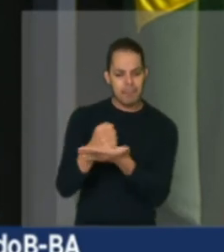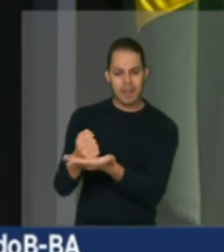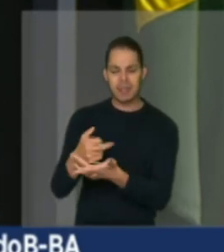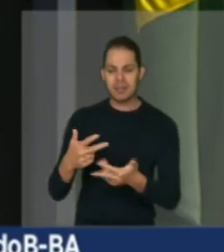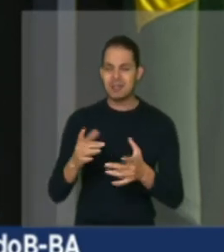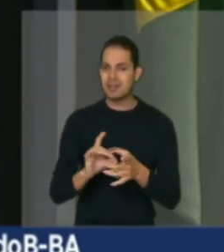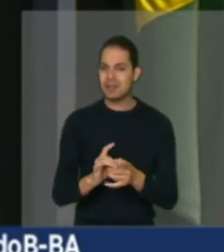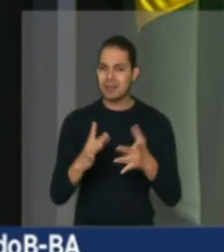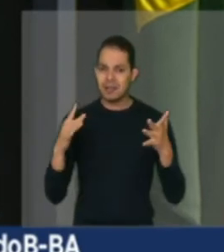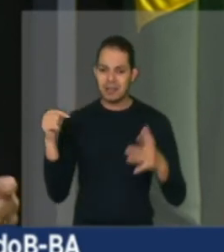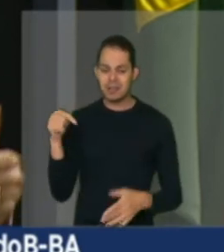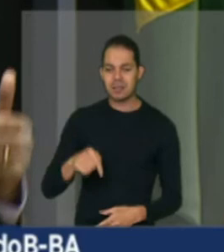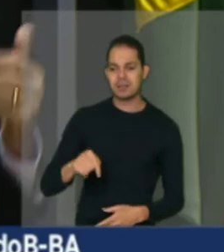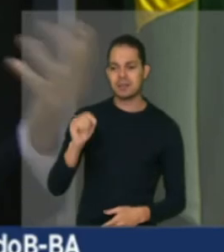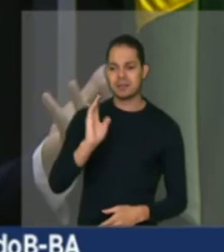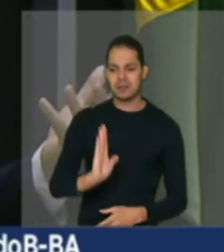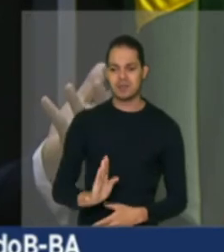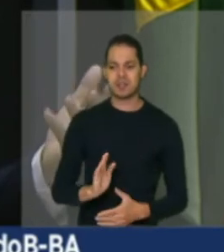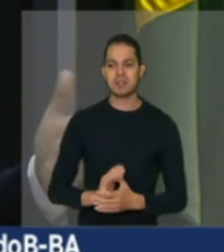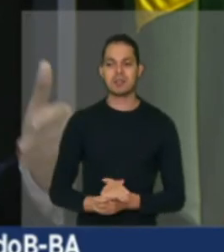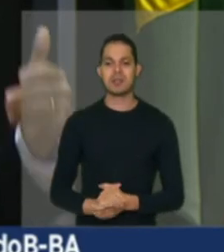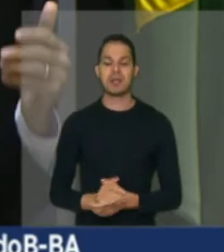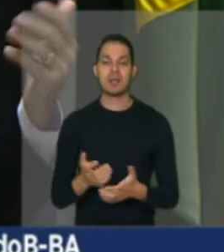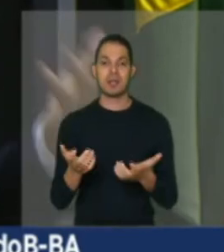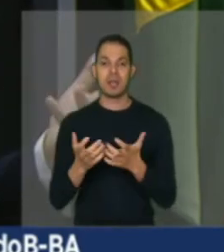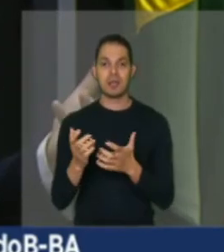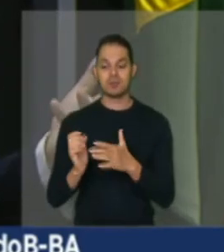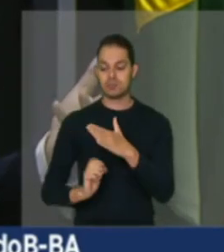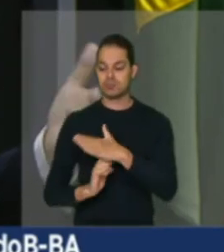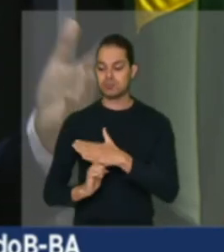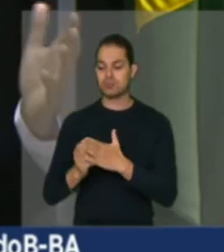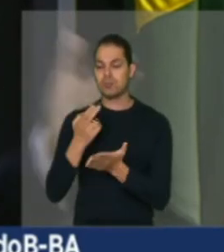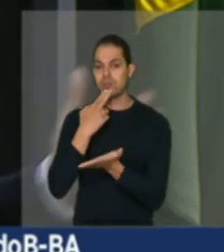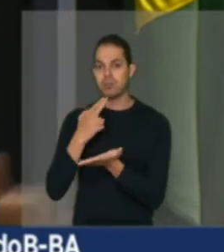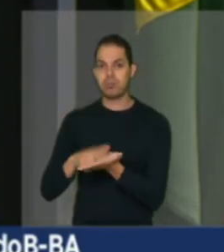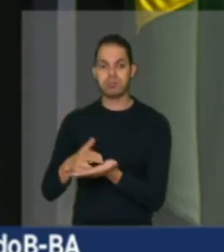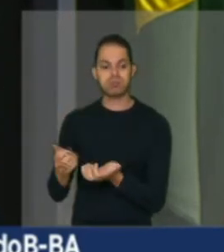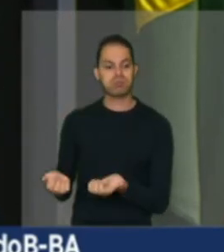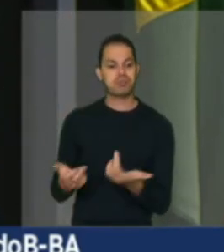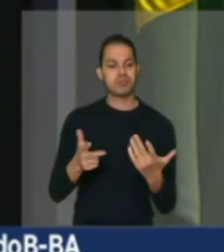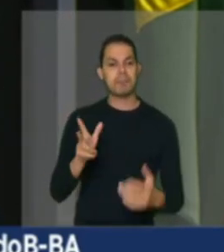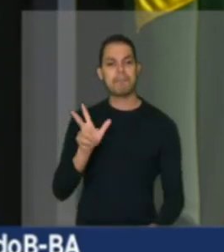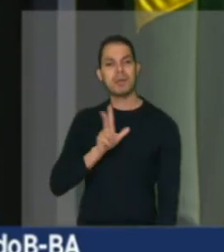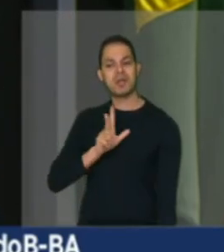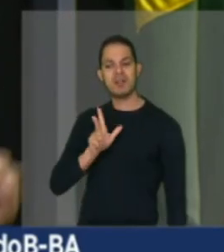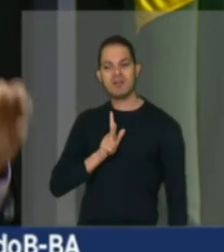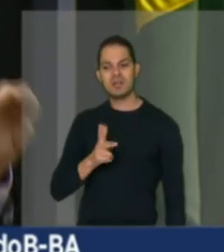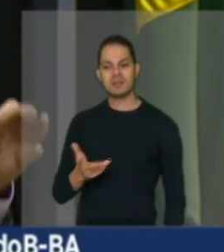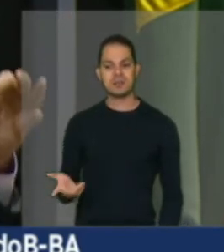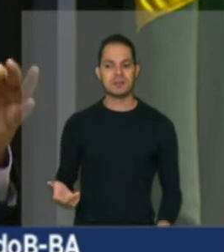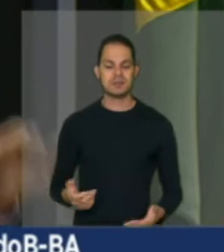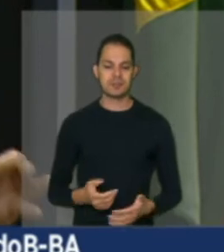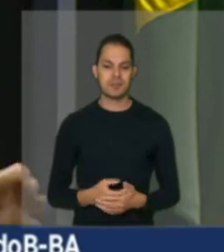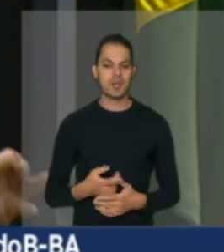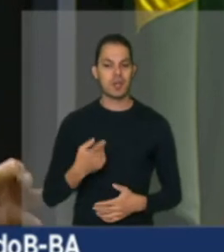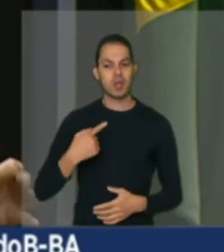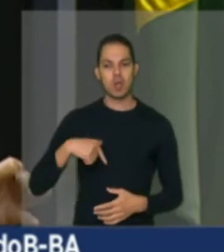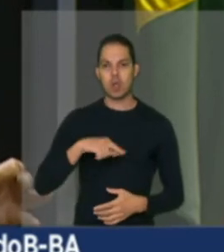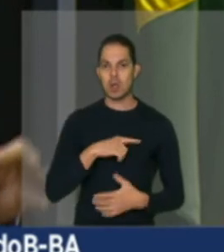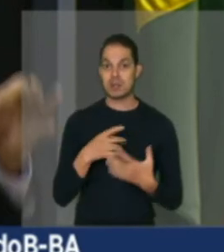LIVRE NO NOSSO PAÍS, E QUEREM ENTREGAR, QUEREM PRIVATIZAR ENTREGANDO ESSA EMPRESA. NÓS NÃO PODEMOS PERMITIR QUE SE